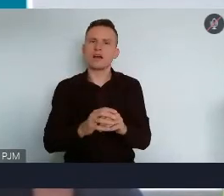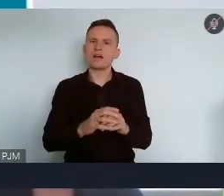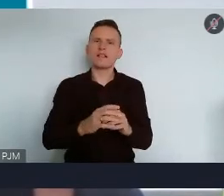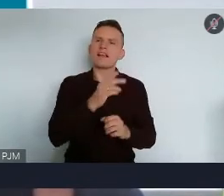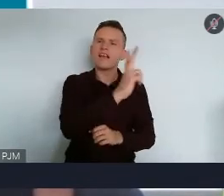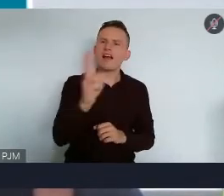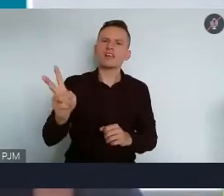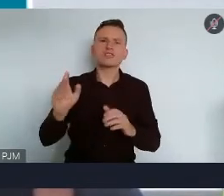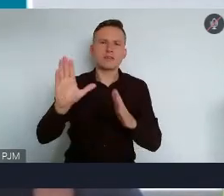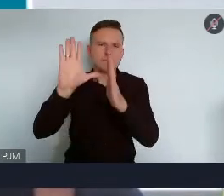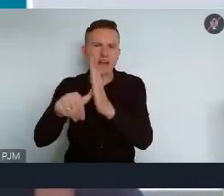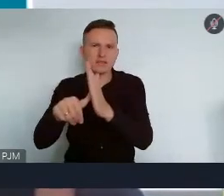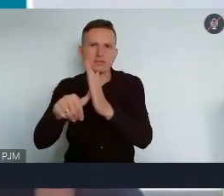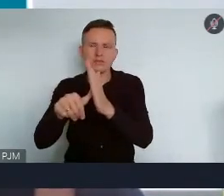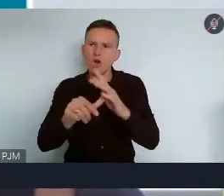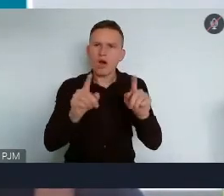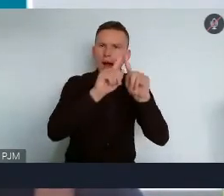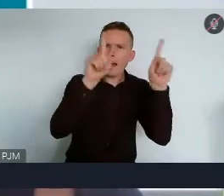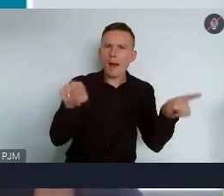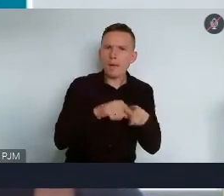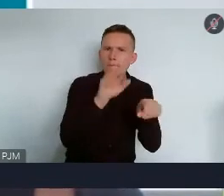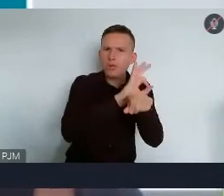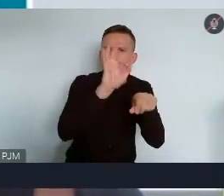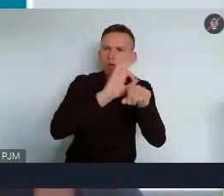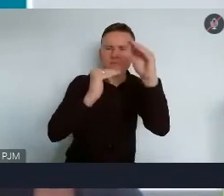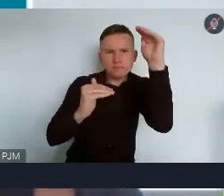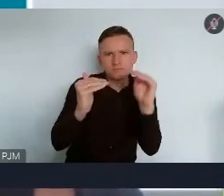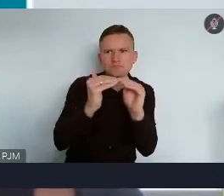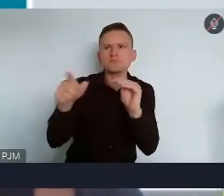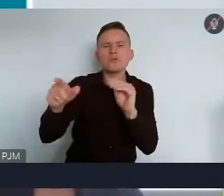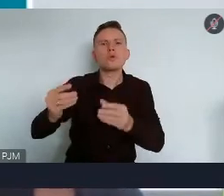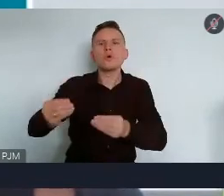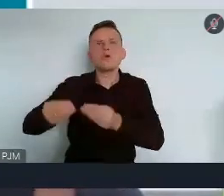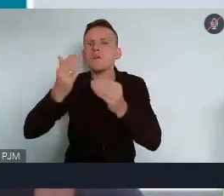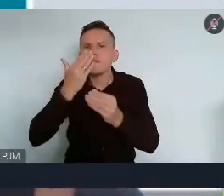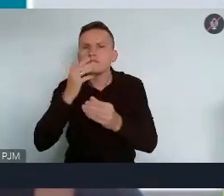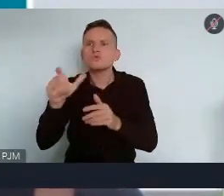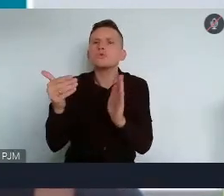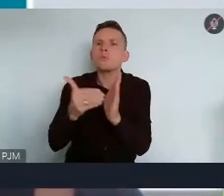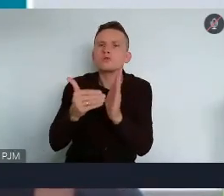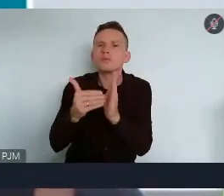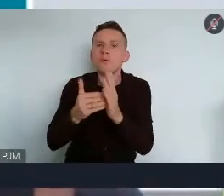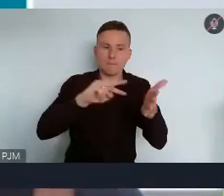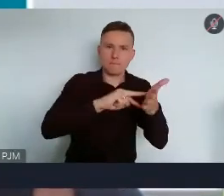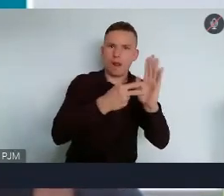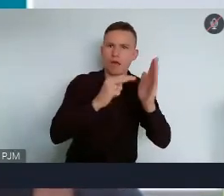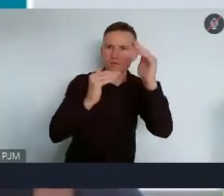dostosowanym do jego stopnia rozwoju, do jego potrzeb. Z tego planu będą wynikały konkretne działania,